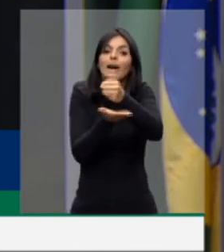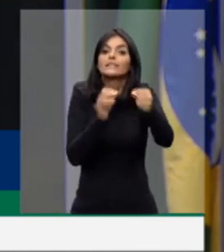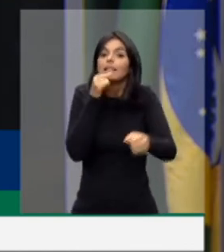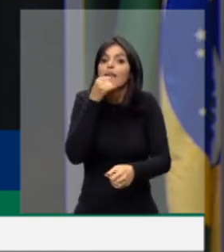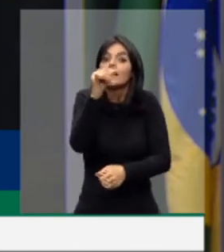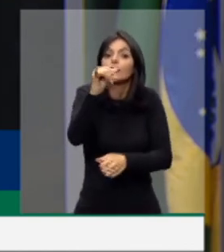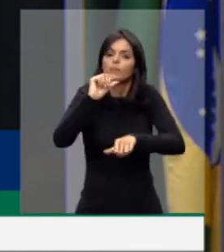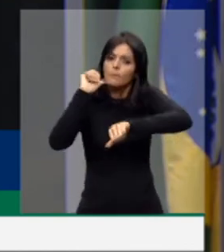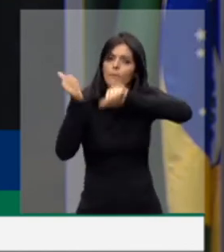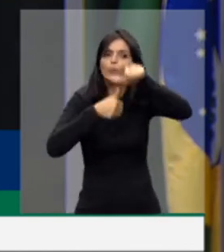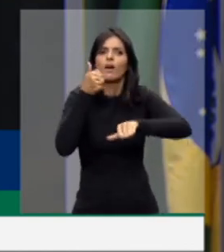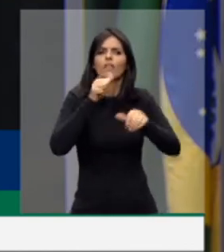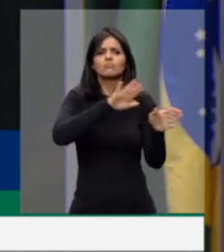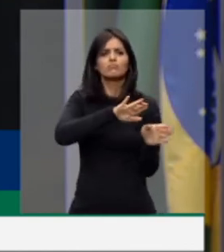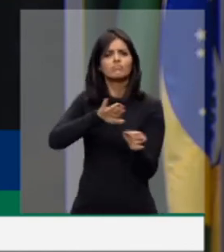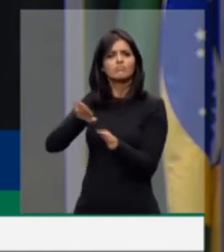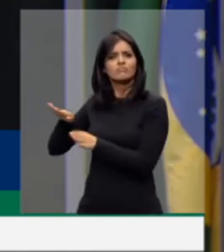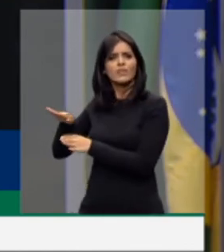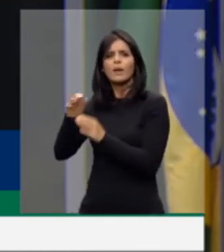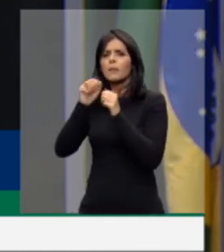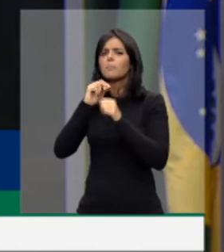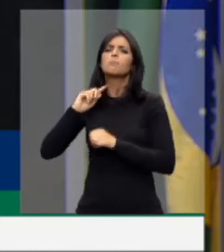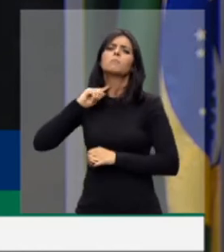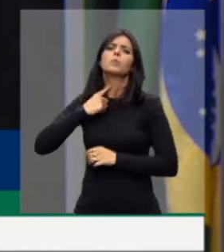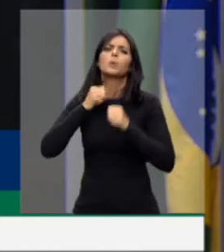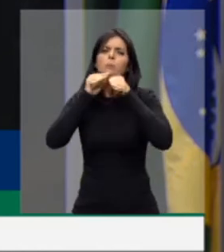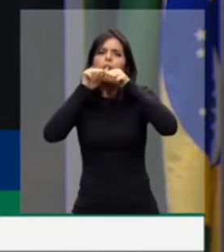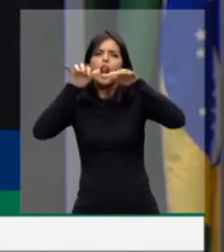NORDESTE NUMA REGIÃO PROSPERA E RICA, VAMOS MUDAR A MATRIZ ENERGÉTICA DO BRASIL. VAMOS